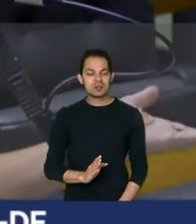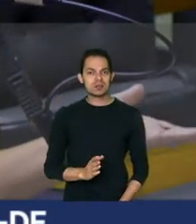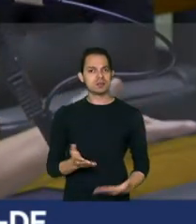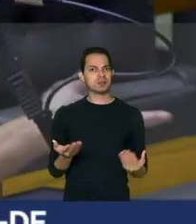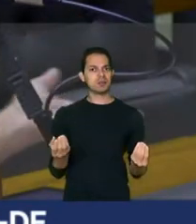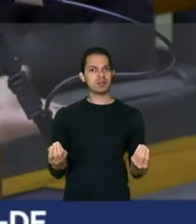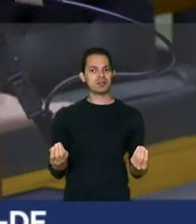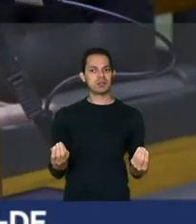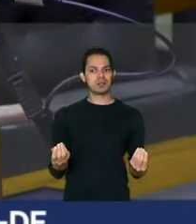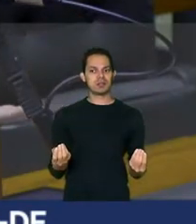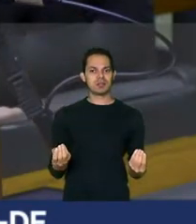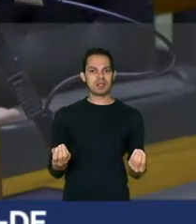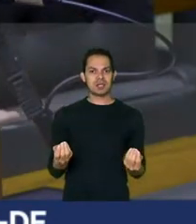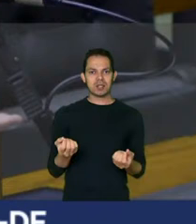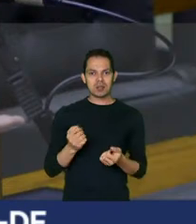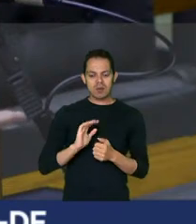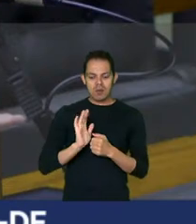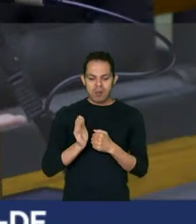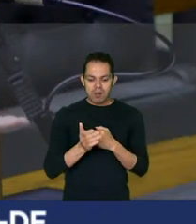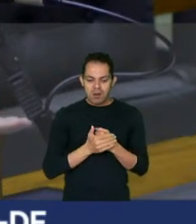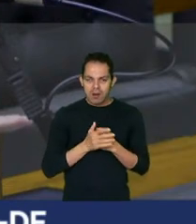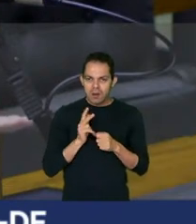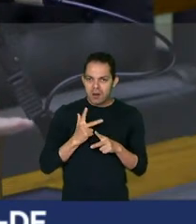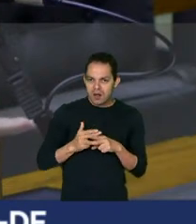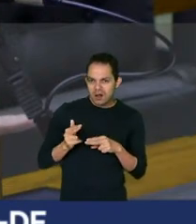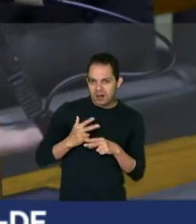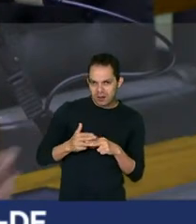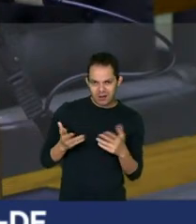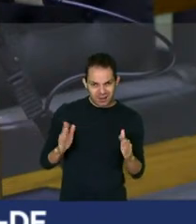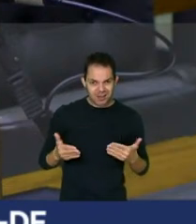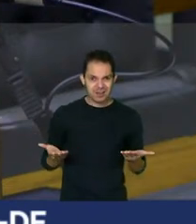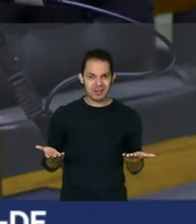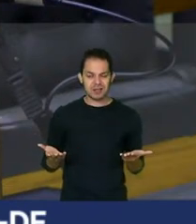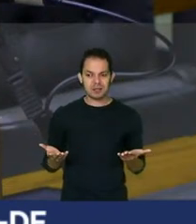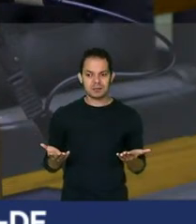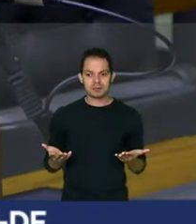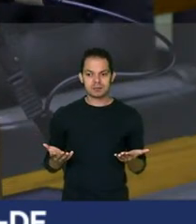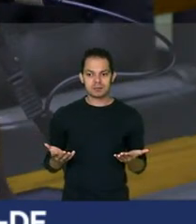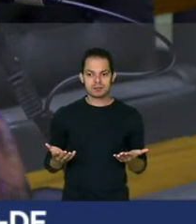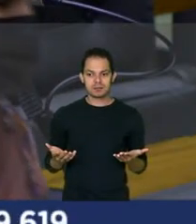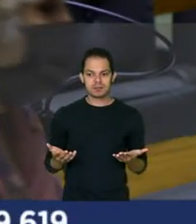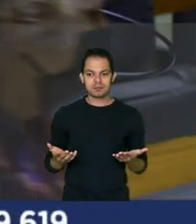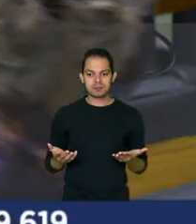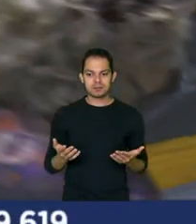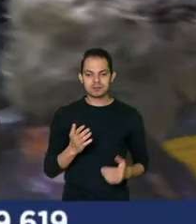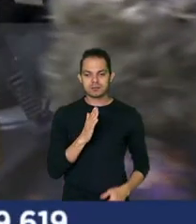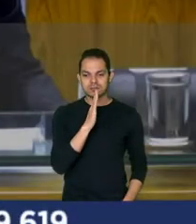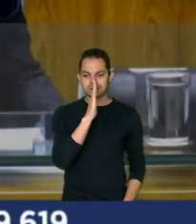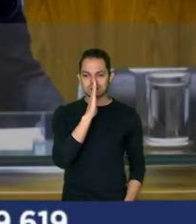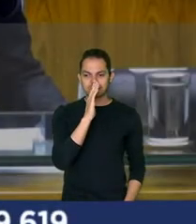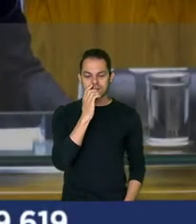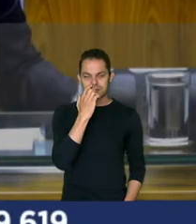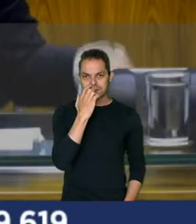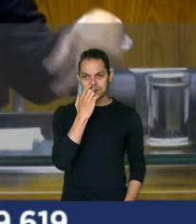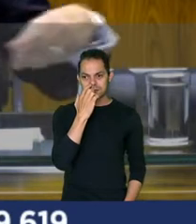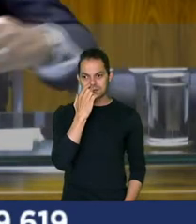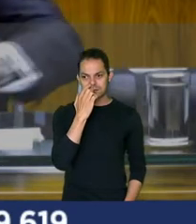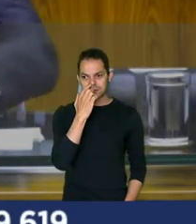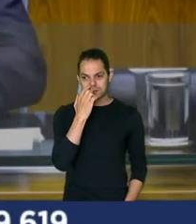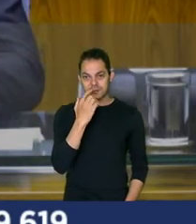INTERESSES DO PRÓPRIO BRASIL. SE QUER ISSO ASSIM, NA CALADA DA NOITE, NAS SEGURAS? -- [PRESIDENTE]: COMO